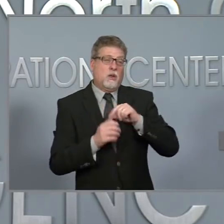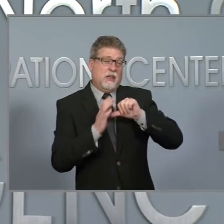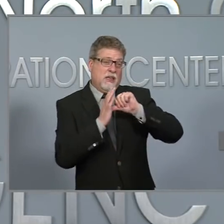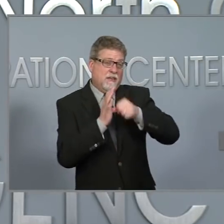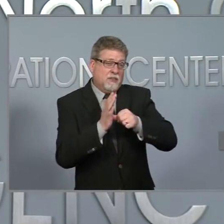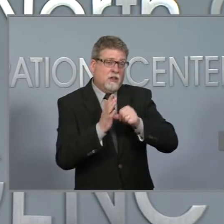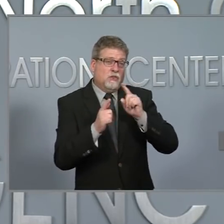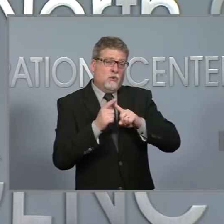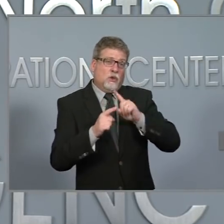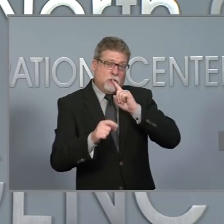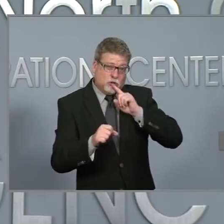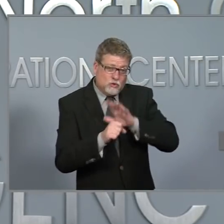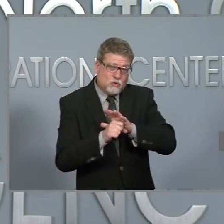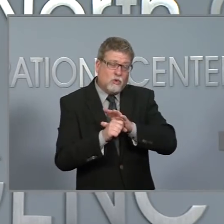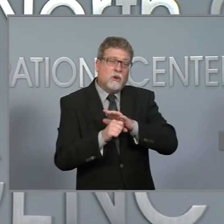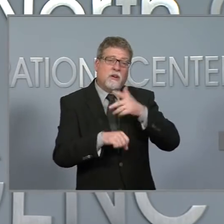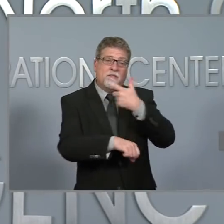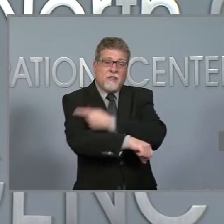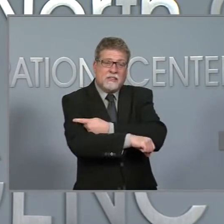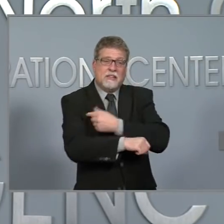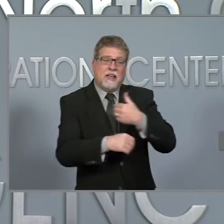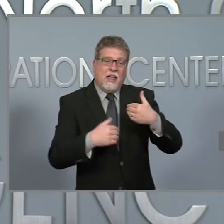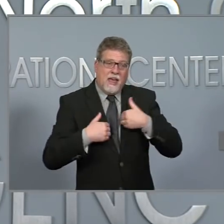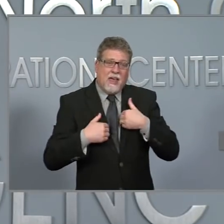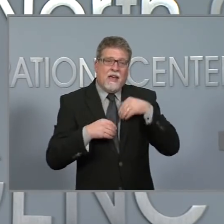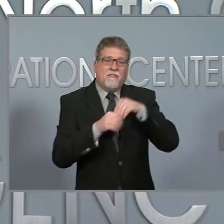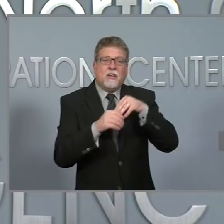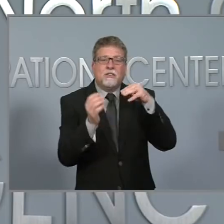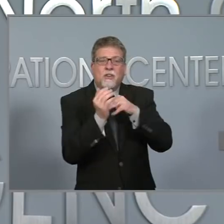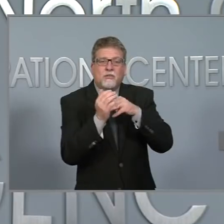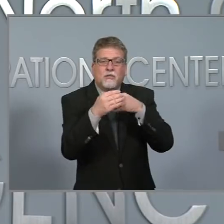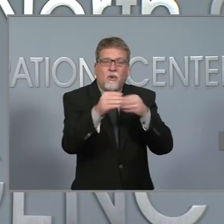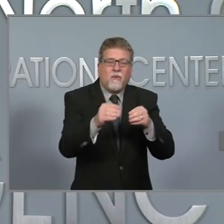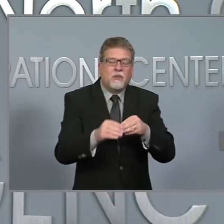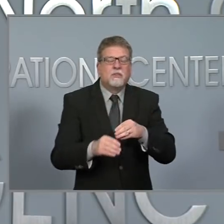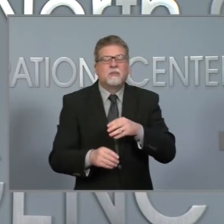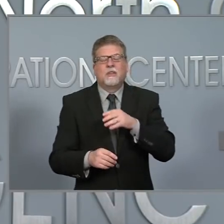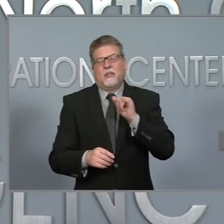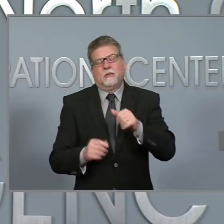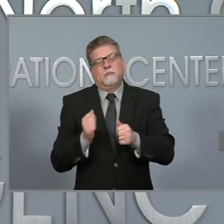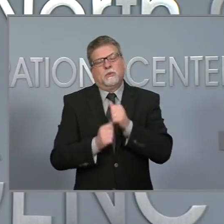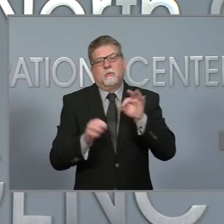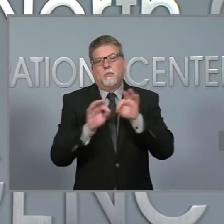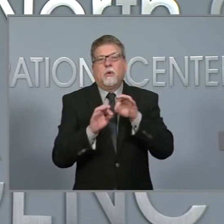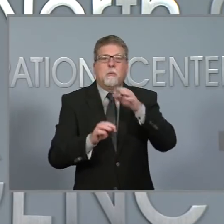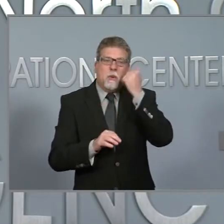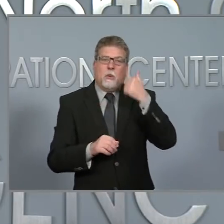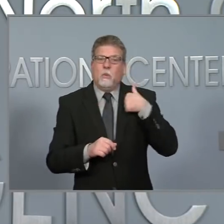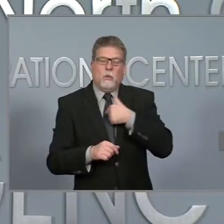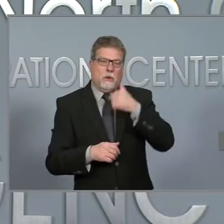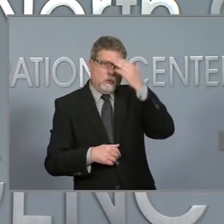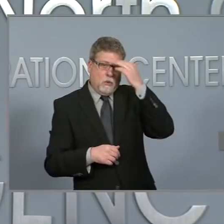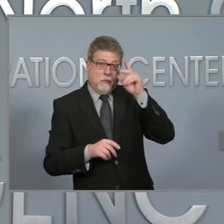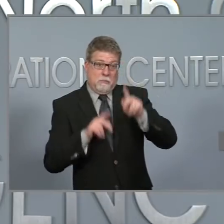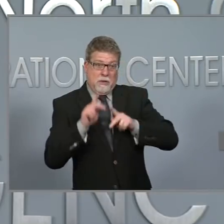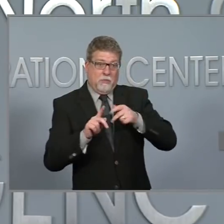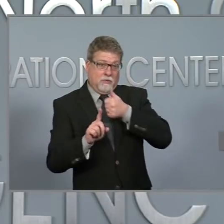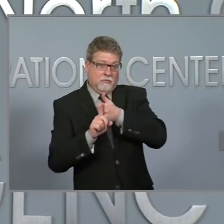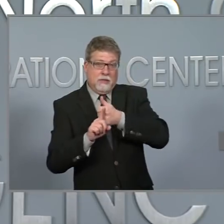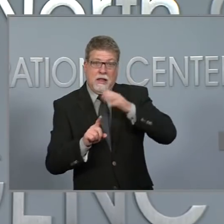años están recibiendo con el Cid nuestras investigaciones y